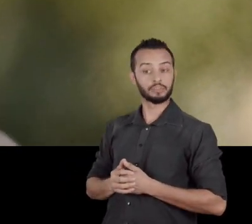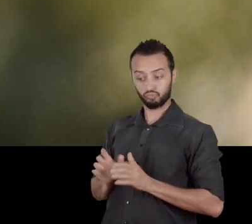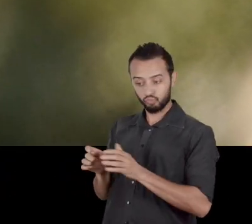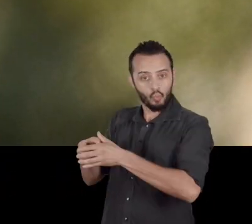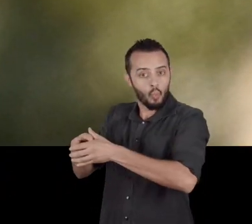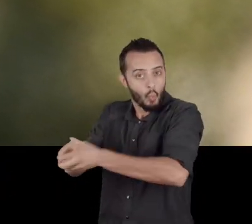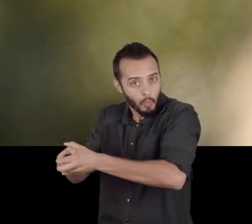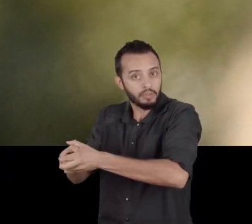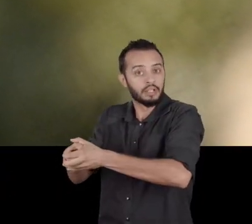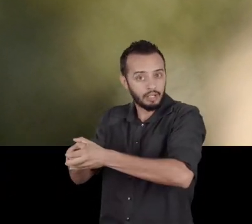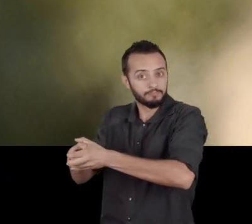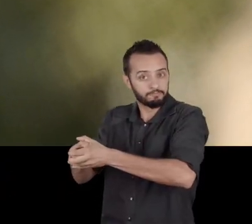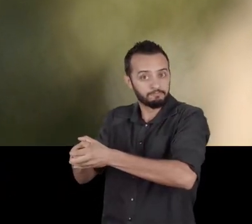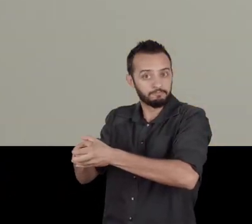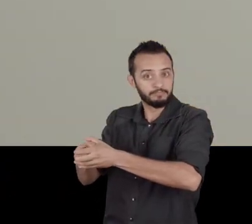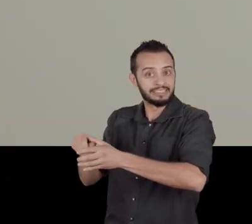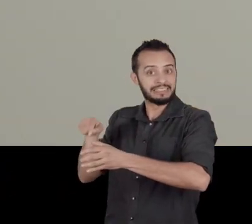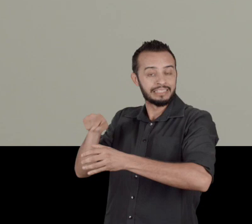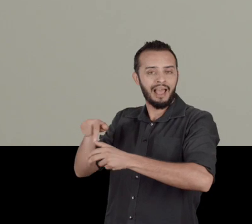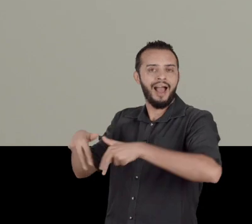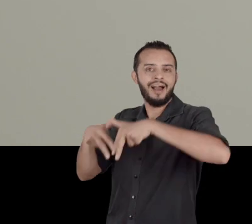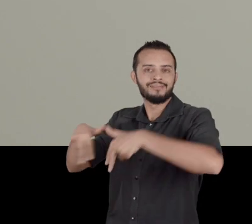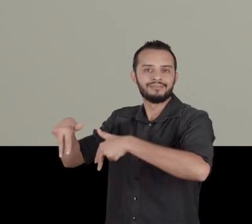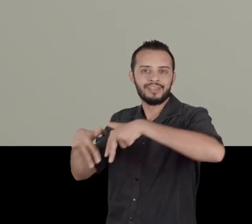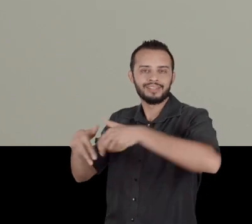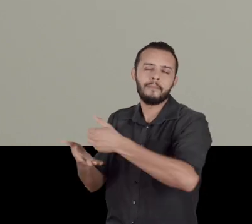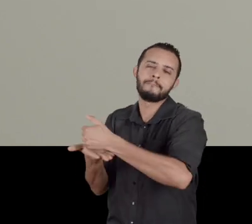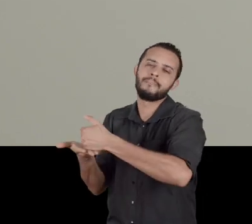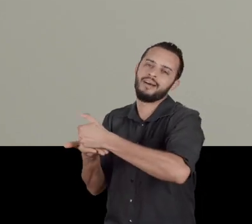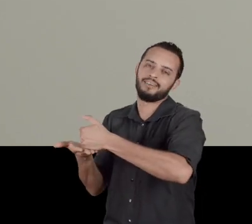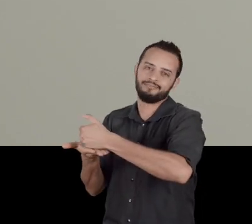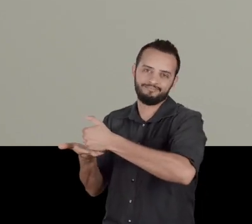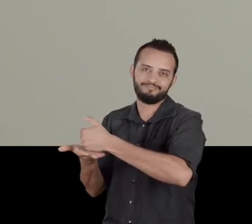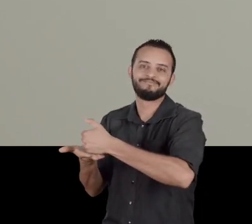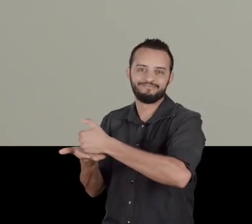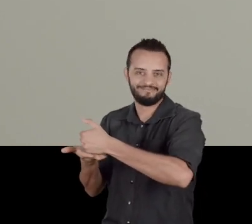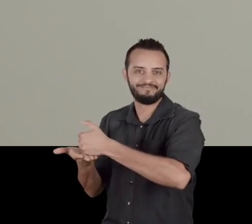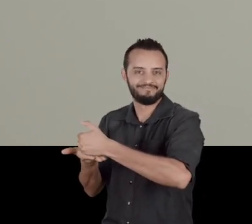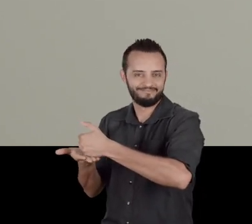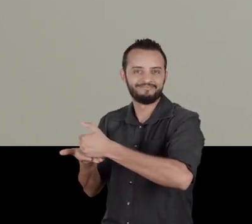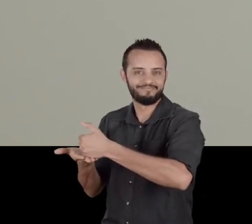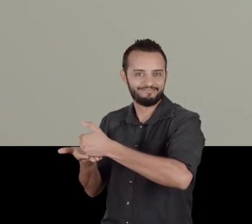Quando você tem comunidades menores, é comum você ter a dança como elemento central